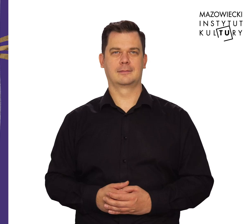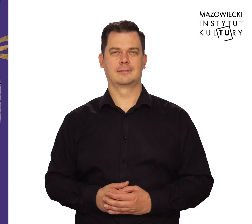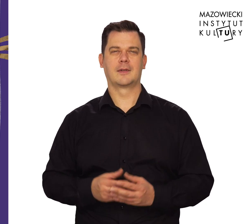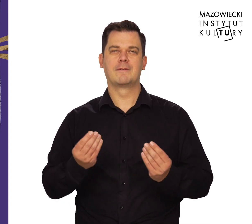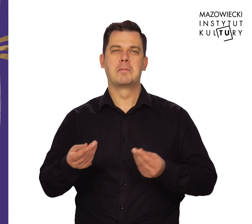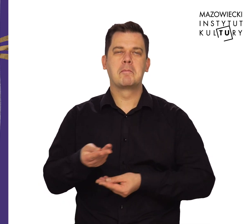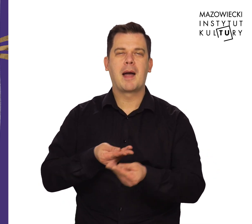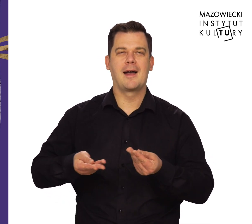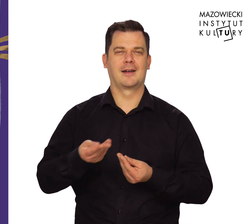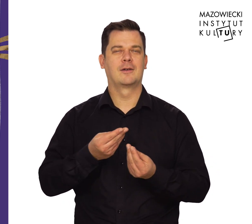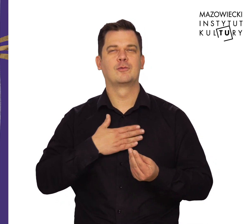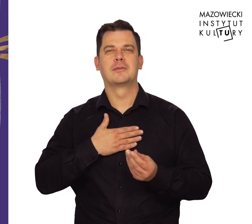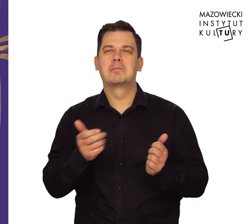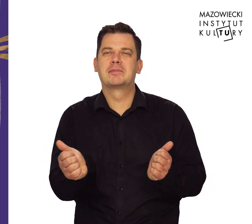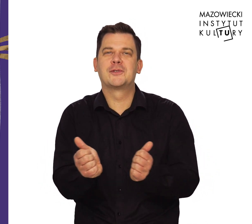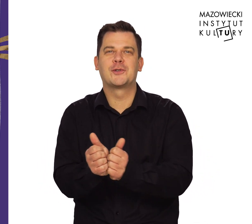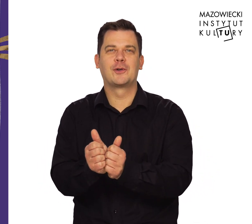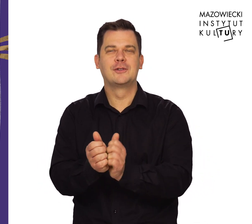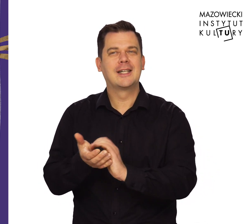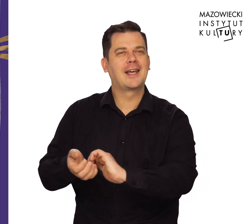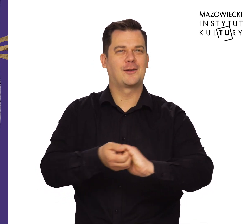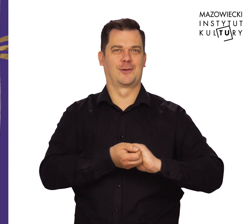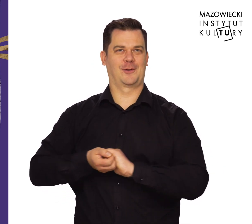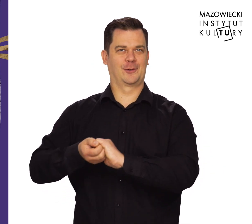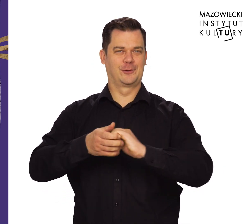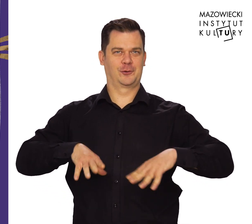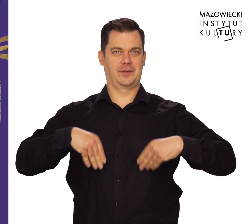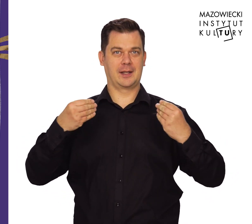Magii, bliskości i poczucia jedności w Święta,